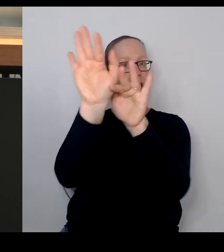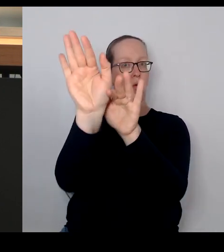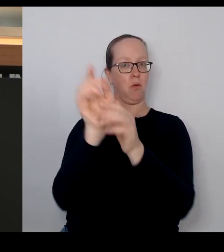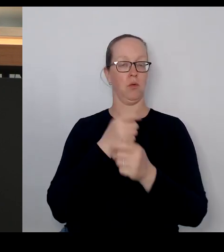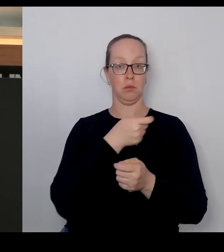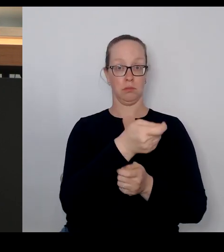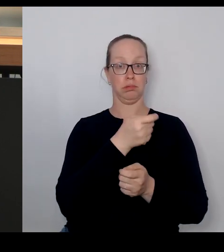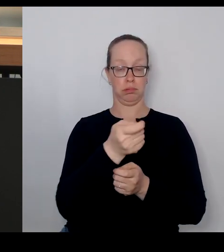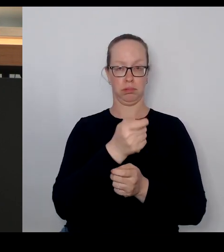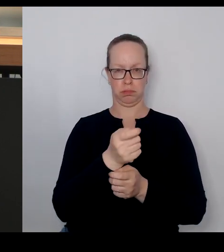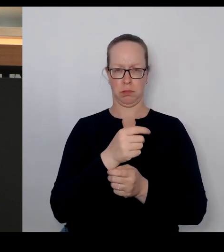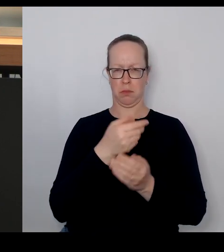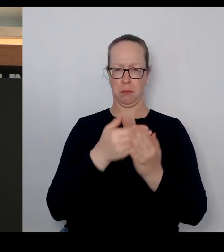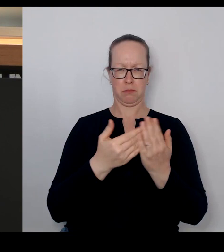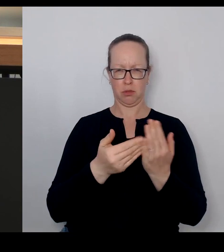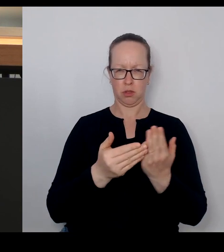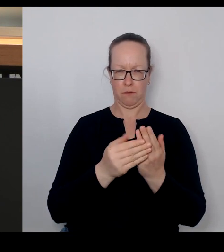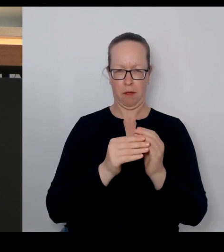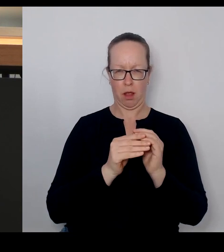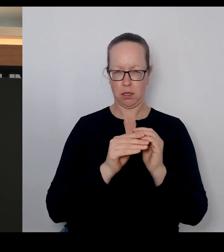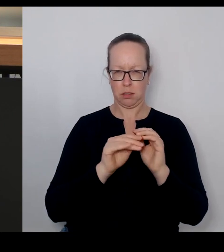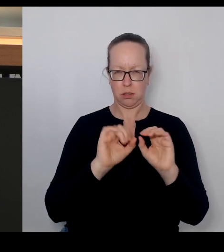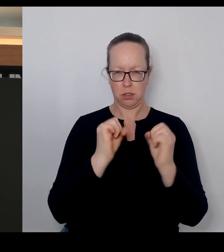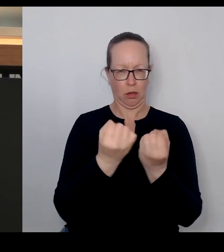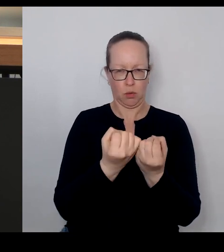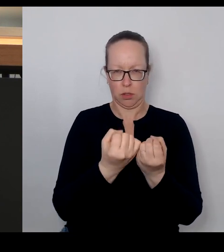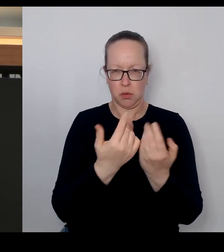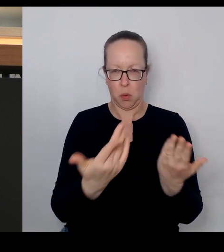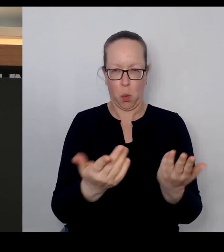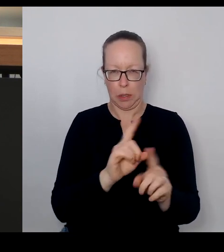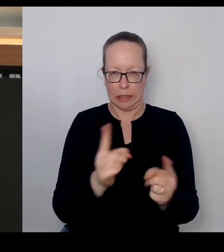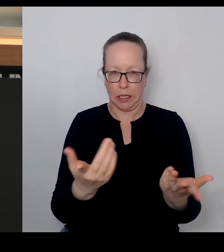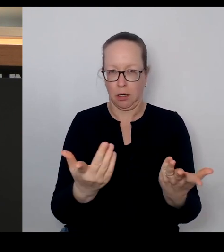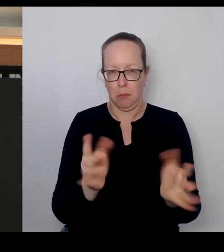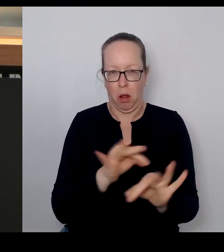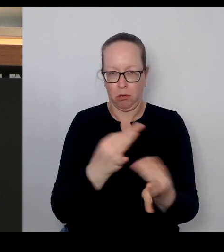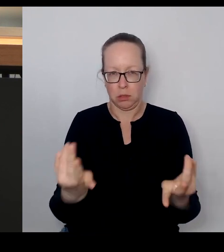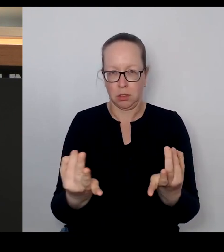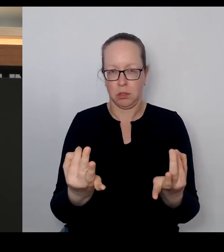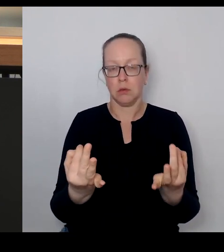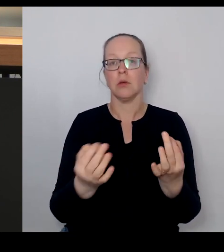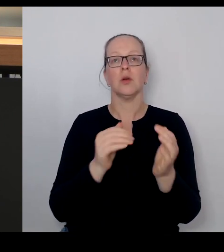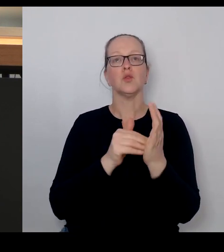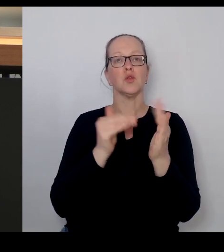nicht so einfach ändern. Wir werden jetzt schauen. In den nächsten Jahren wie wir das verbessern können, damit